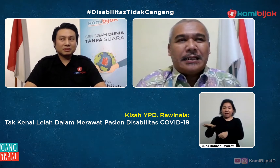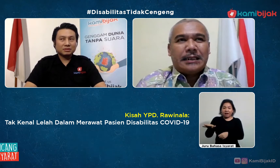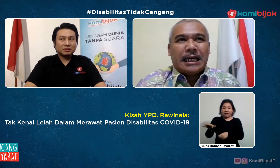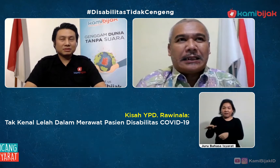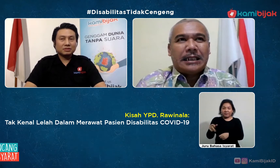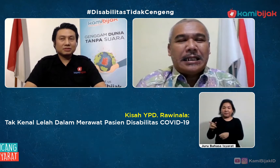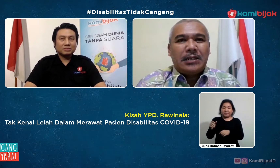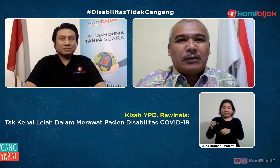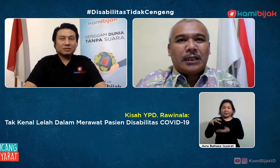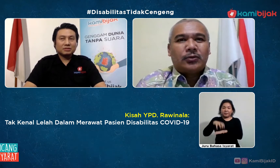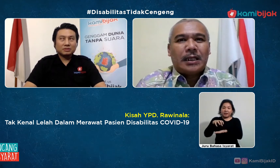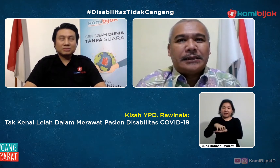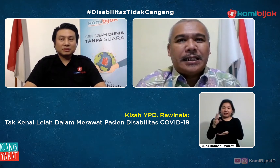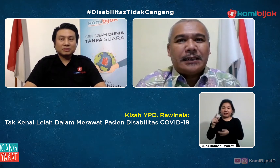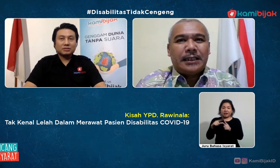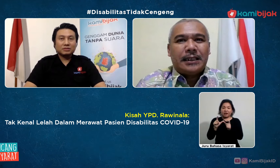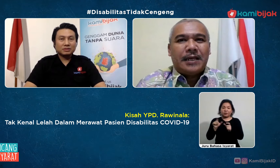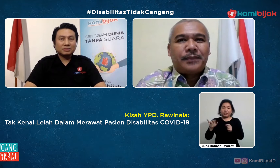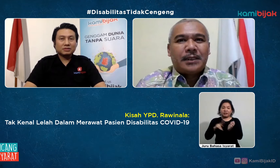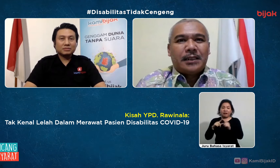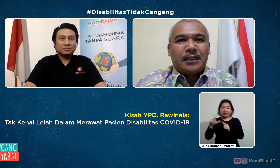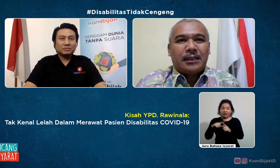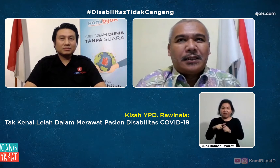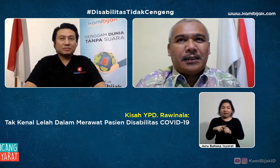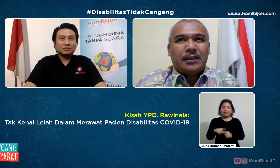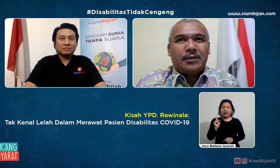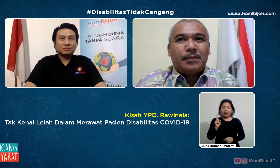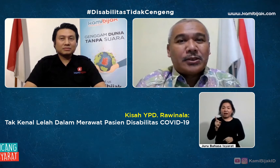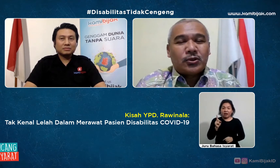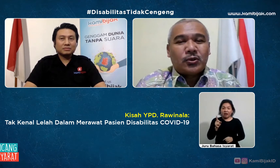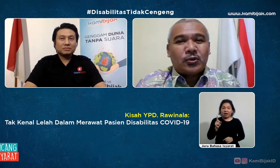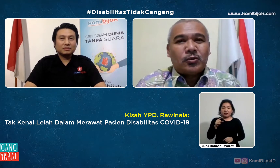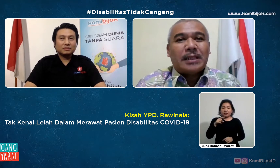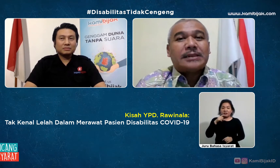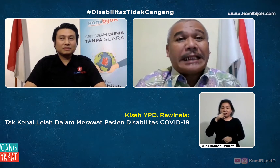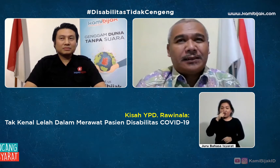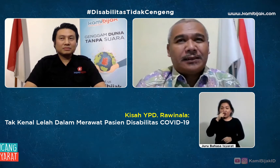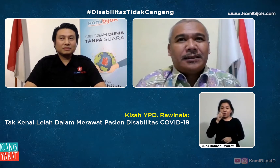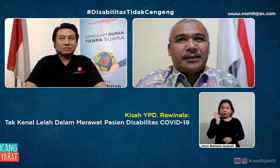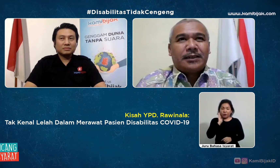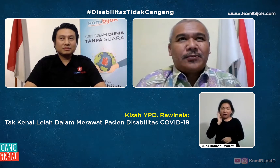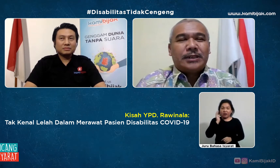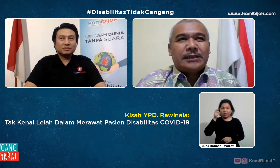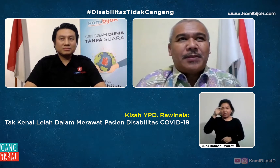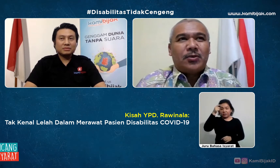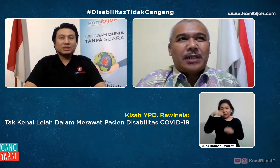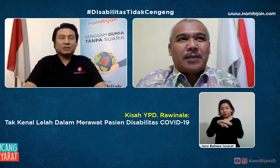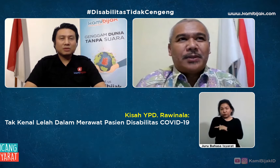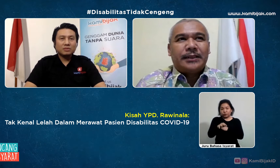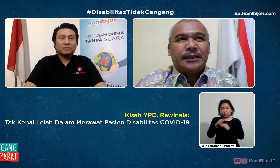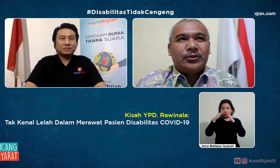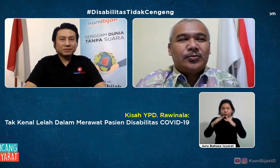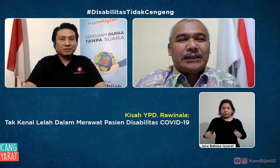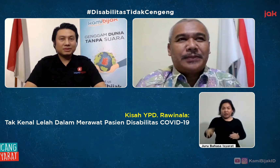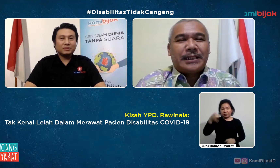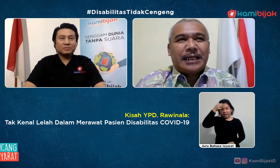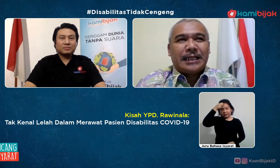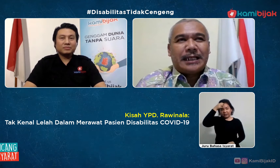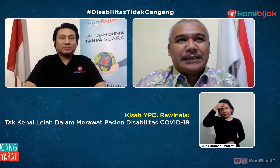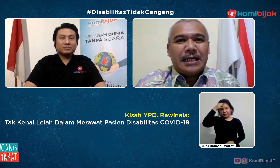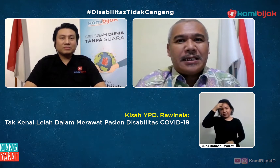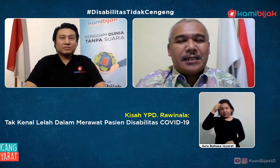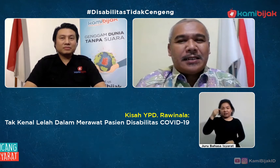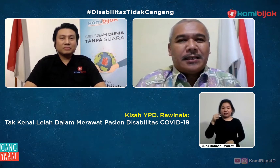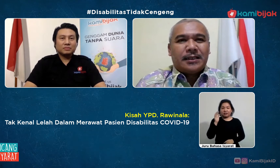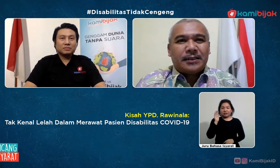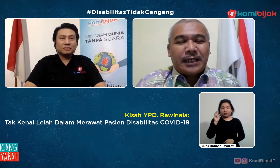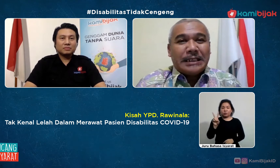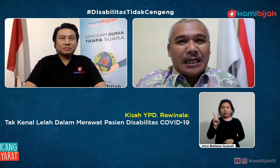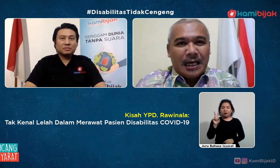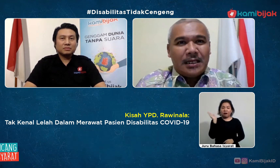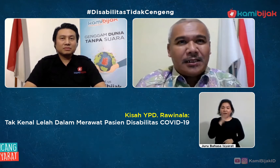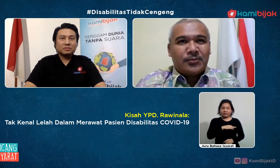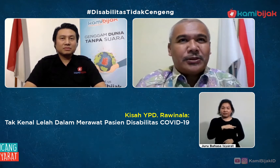dan karena orang tuanya adalah masuk rumah sakit kemudian selama opname 2 hari itu menitipkan anaknya di rawinala.